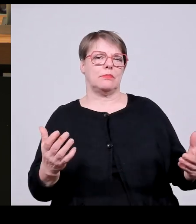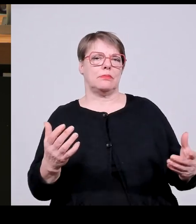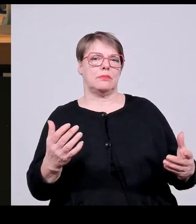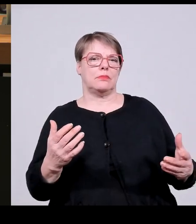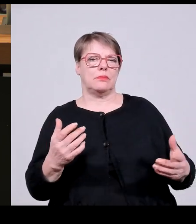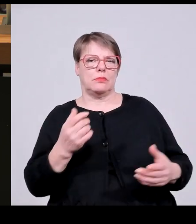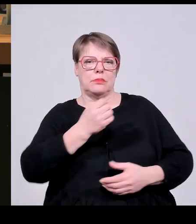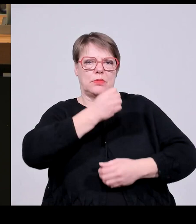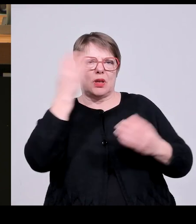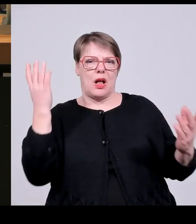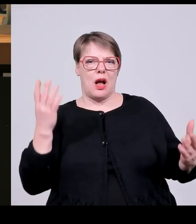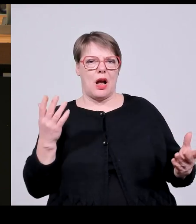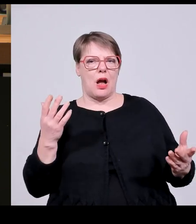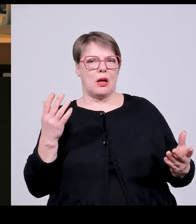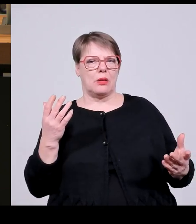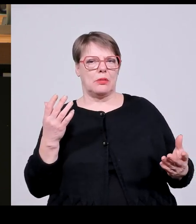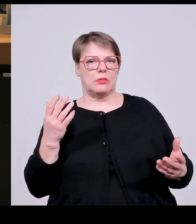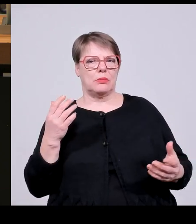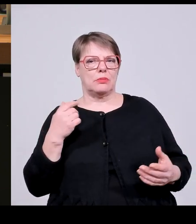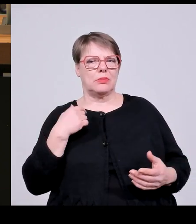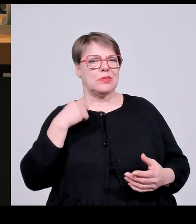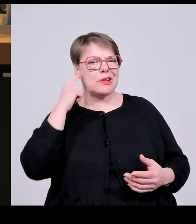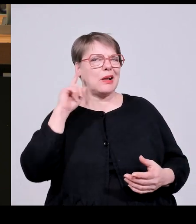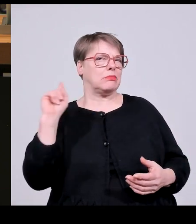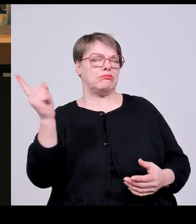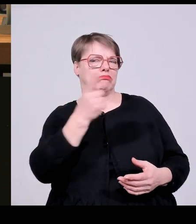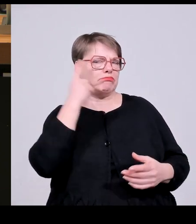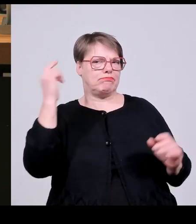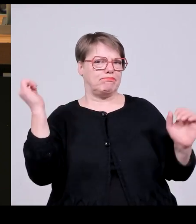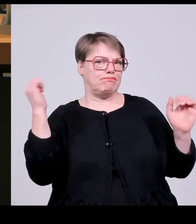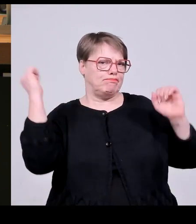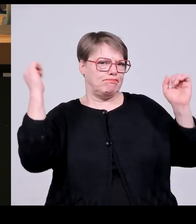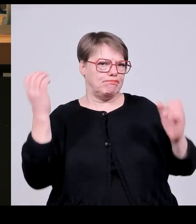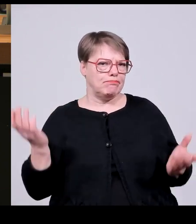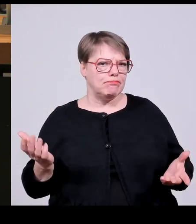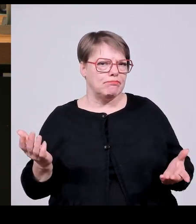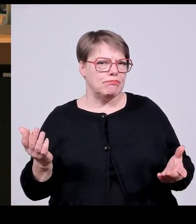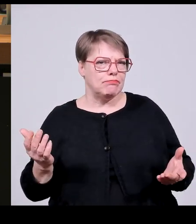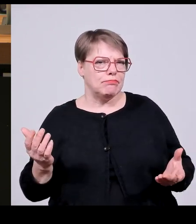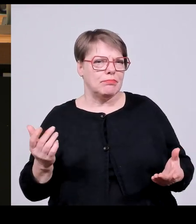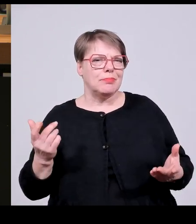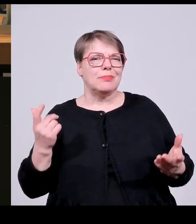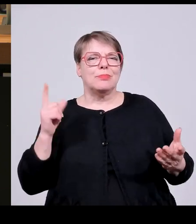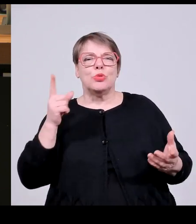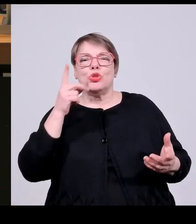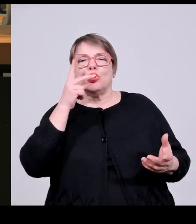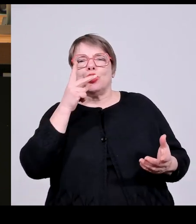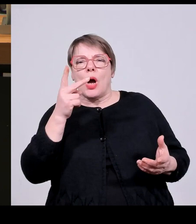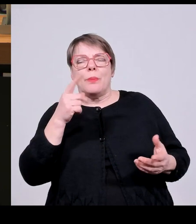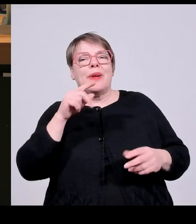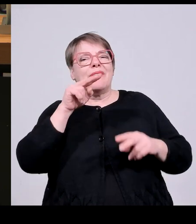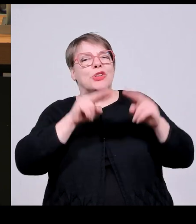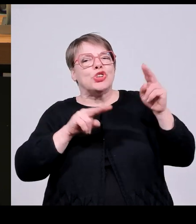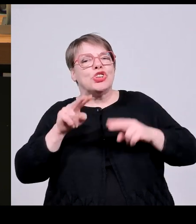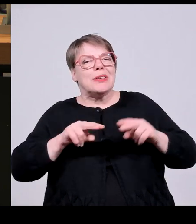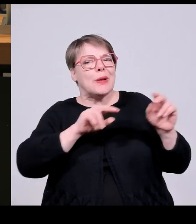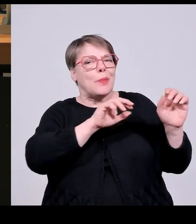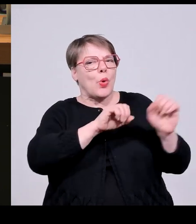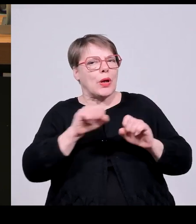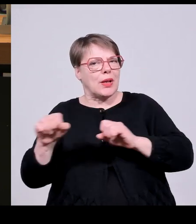Wie läuft eigentlich Planungen? Wie läuft eigentlich Genehmigungswesen? Dann müssen zuerst anschauen, in Flächennutzungsplan wir haben unsere